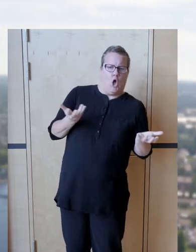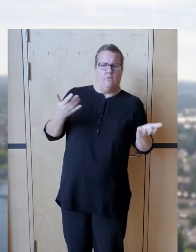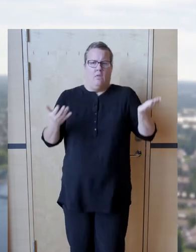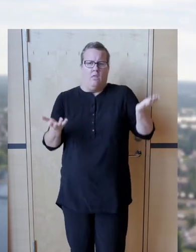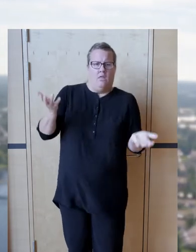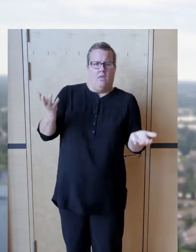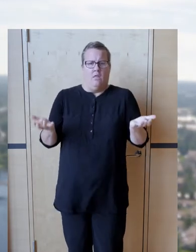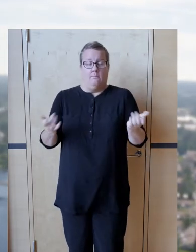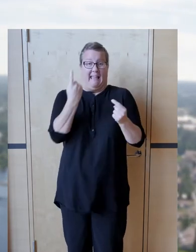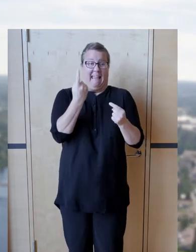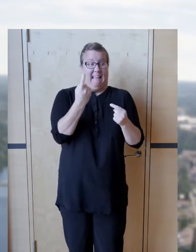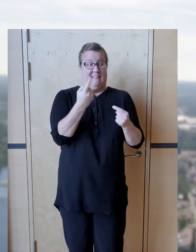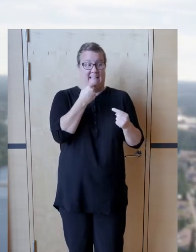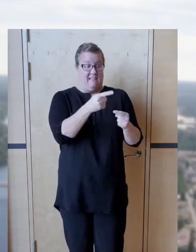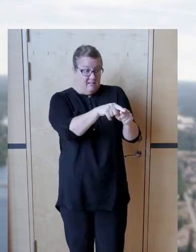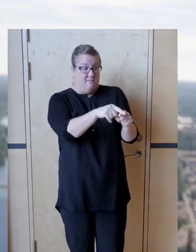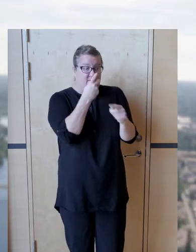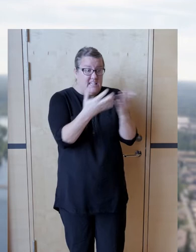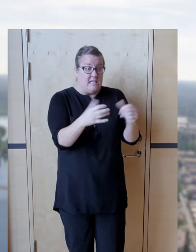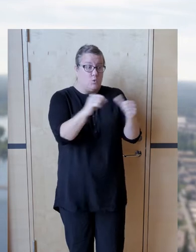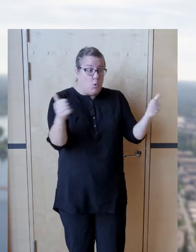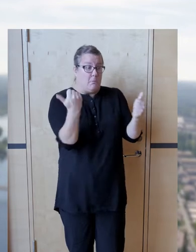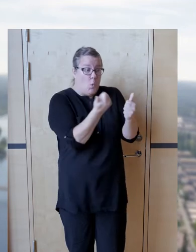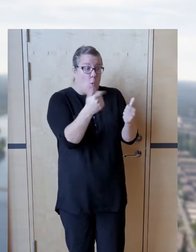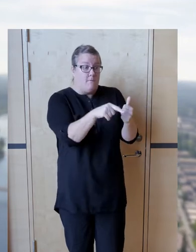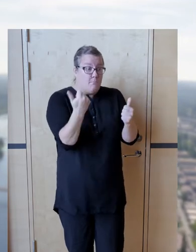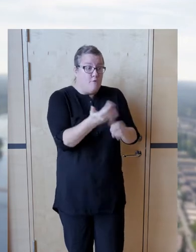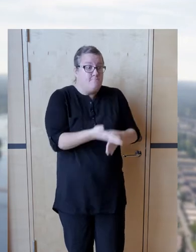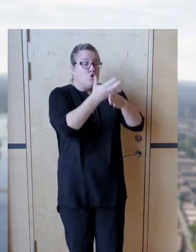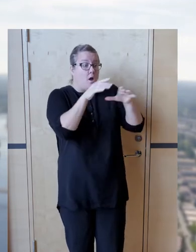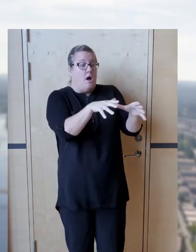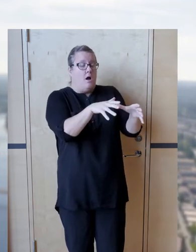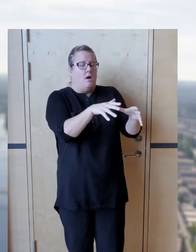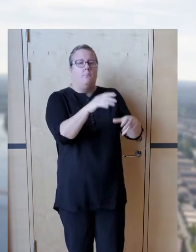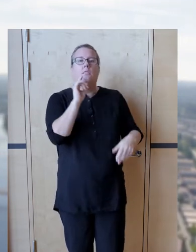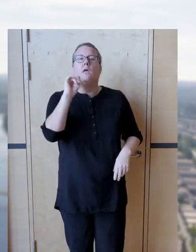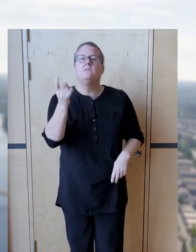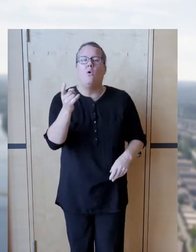Har kunnat peka på ett stort behov att säga att ni måste det byggas för att året senare säga att Nej det behövs inte